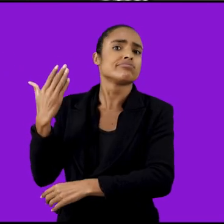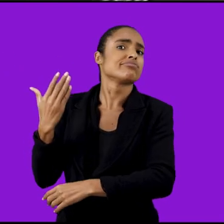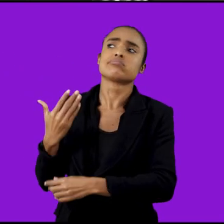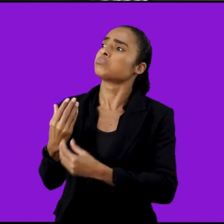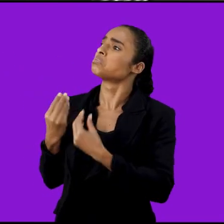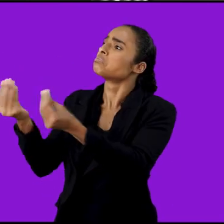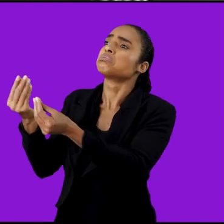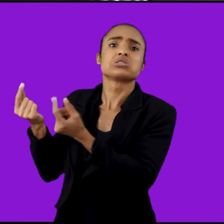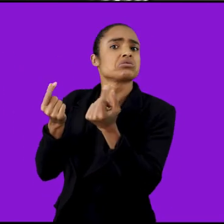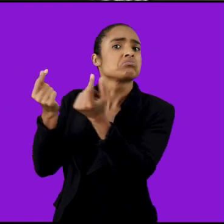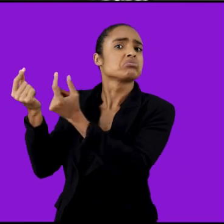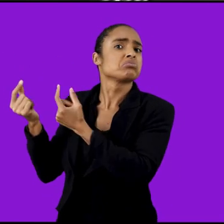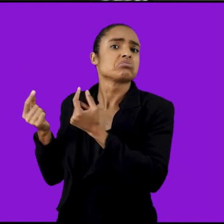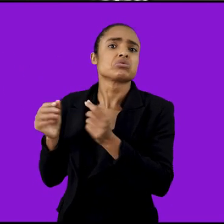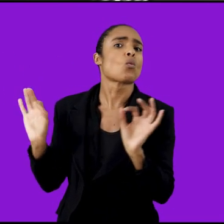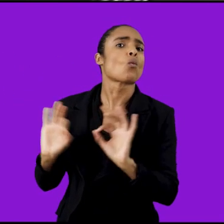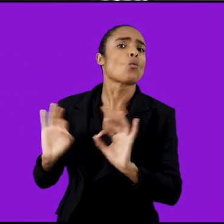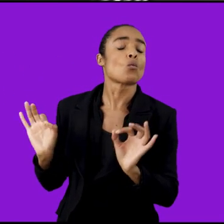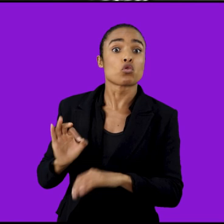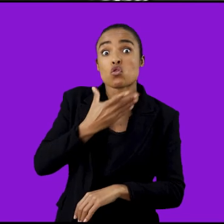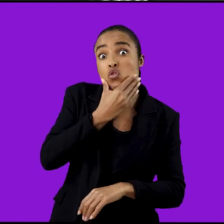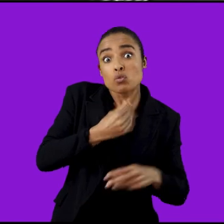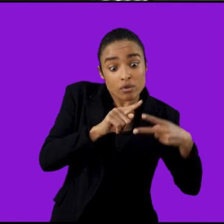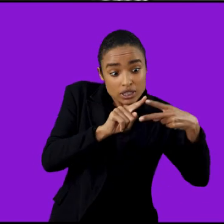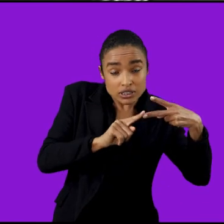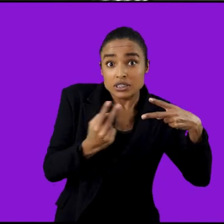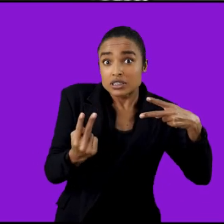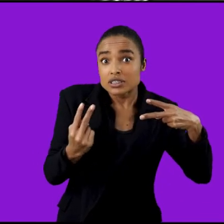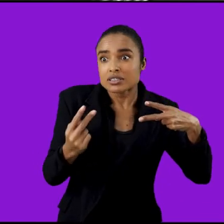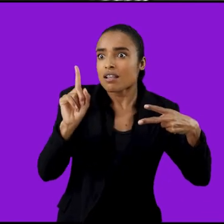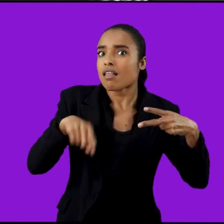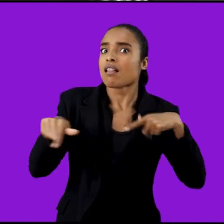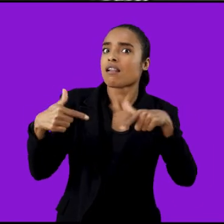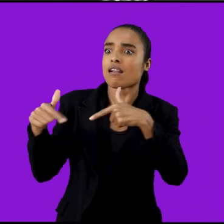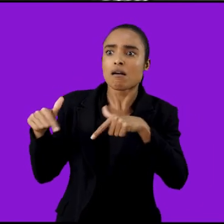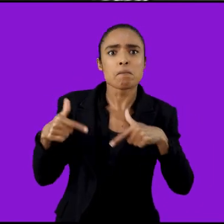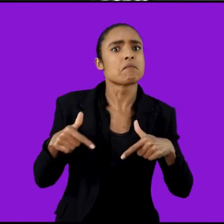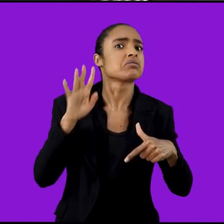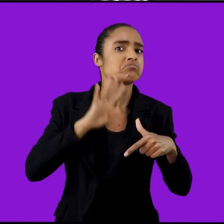que criou aquele padrão não ganha nada. Esses dois manos, eles estavam fazendo um